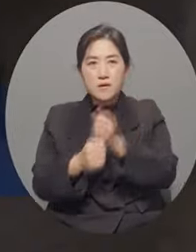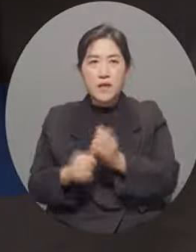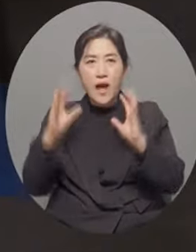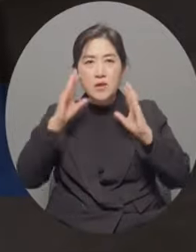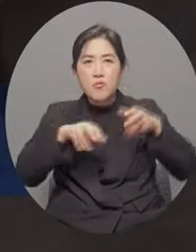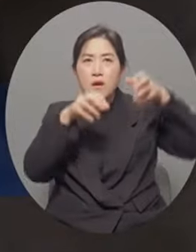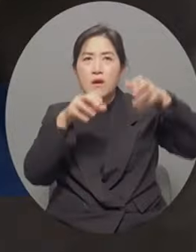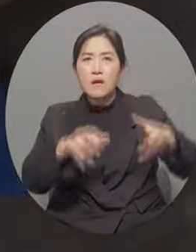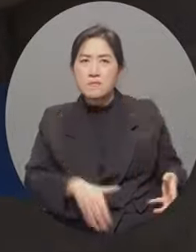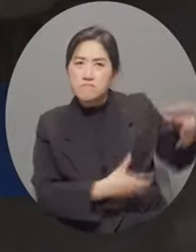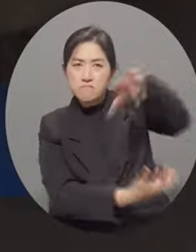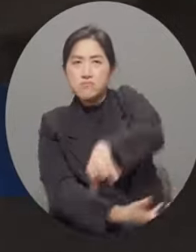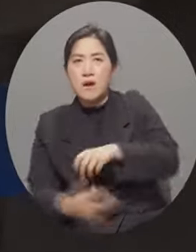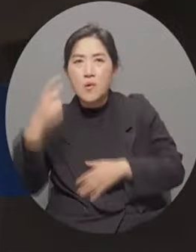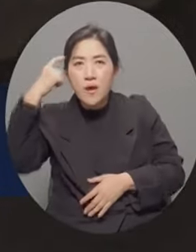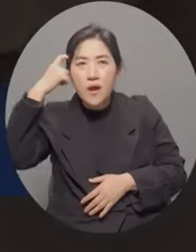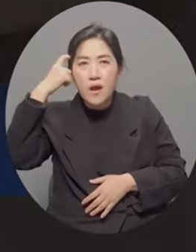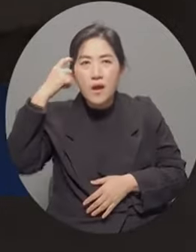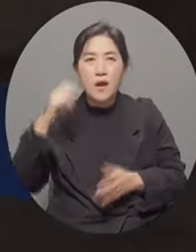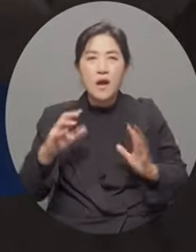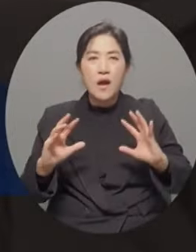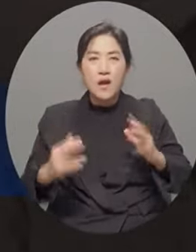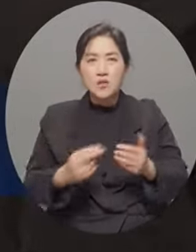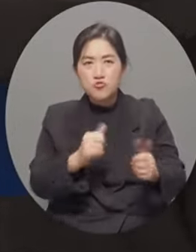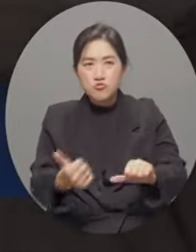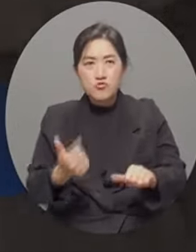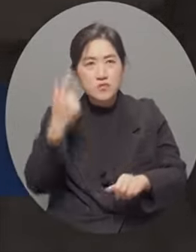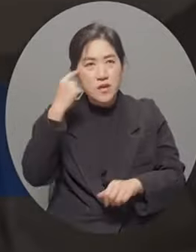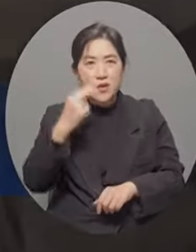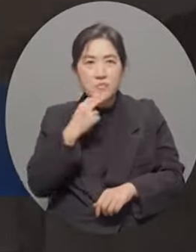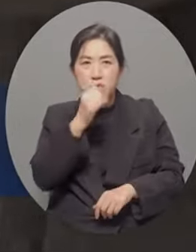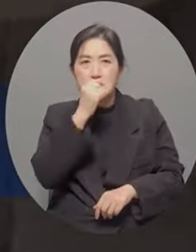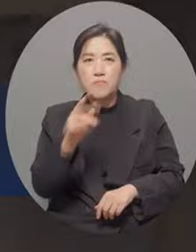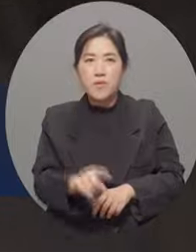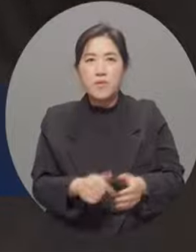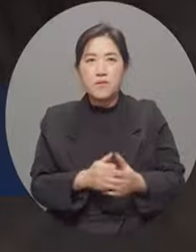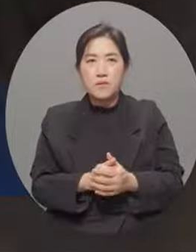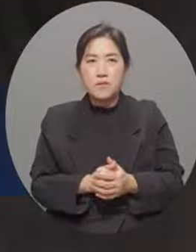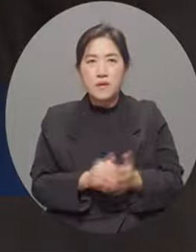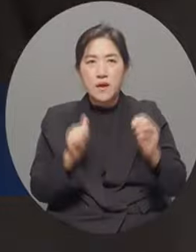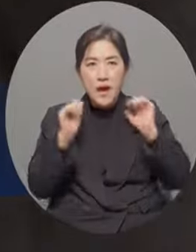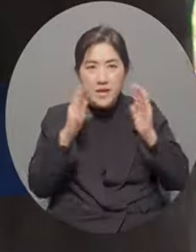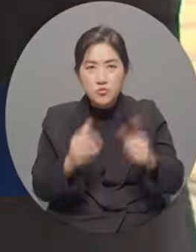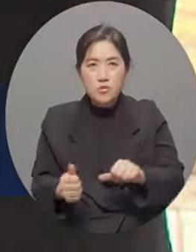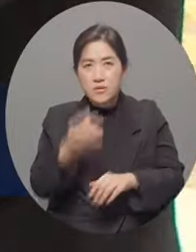친모가 체포됐습니다. (기자) 아이들 왜 뒤집어 눕혀 놓으셨나요?